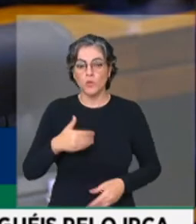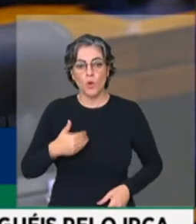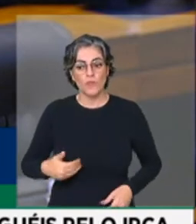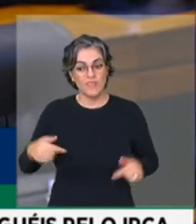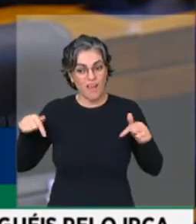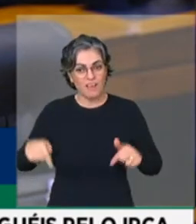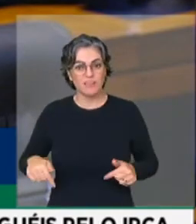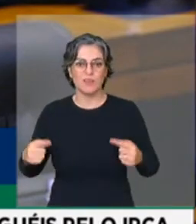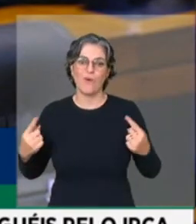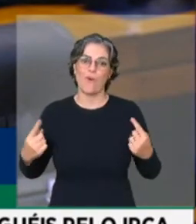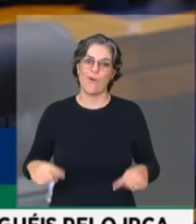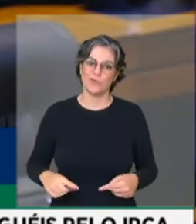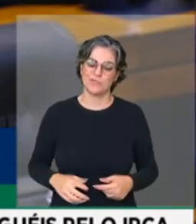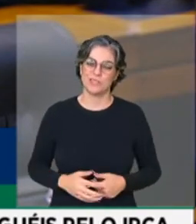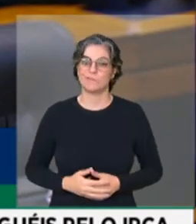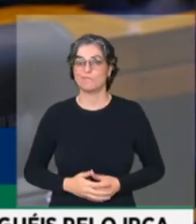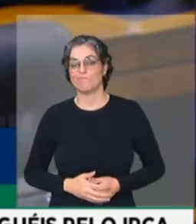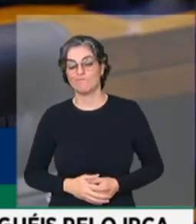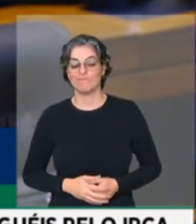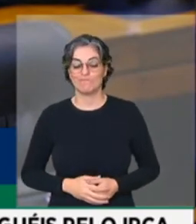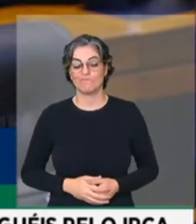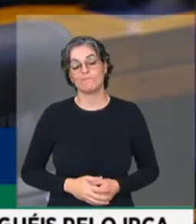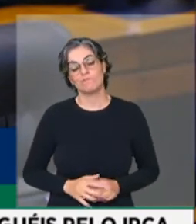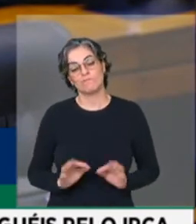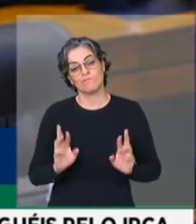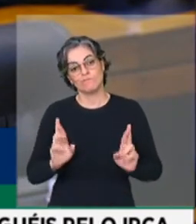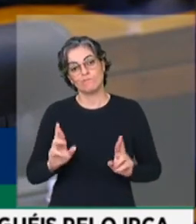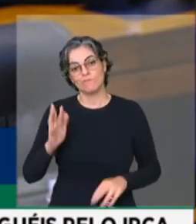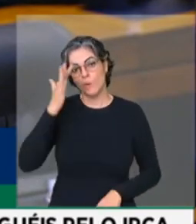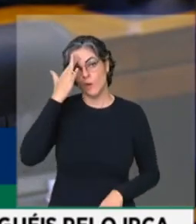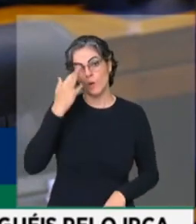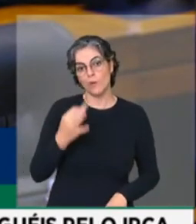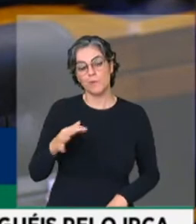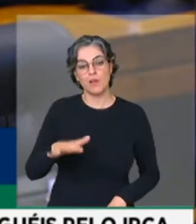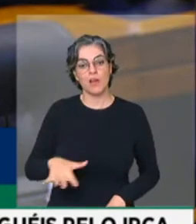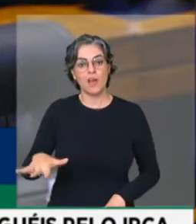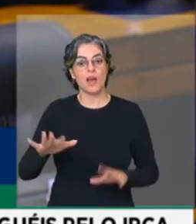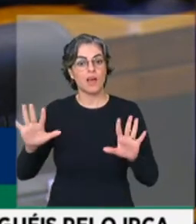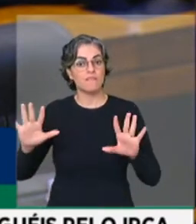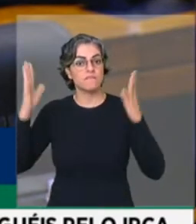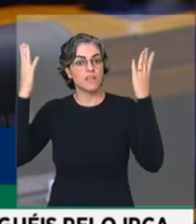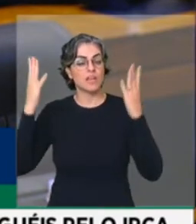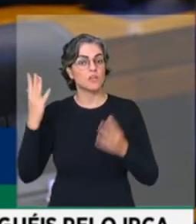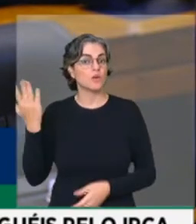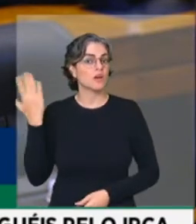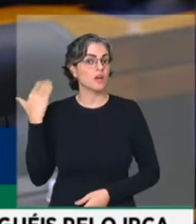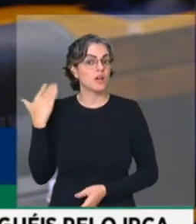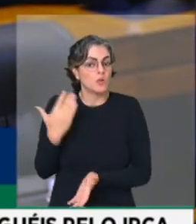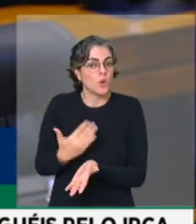DIFICULDADES. QUE ELE... O GOVERNO, COMPREENDA QUE O SETOR DE EVENTOS É QUEM PRIMEIRO ENTRA NO PROBLEMA, DA PANDEMIA E É O ÚLTIMO A